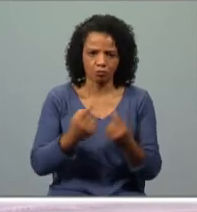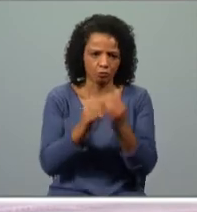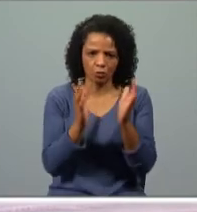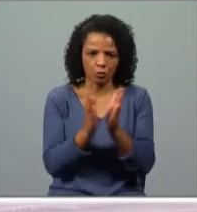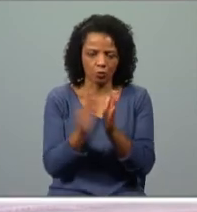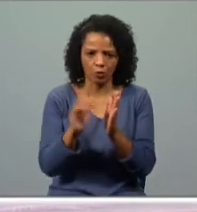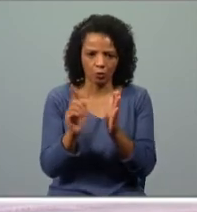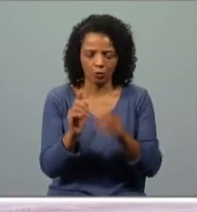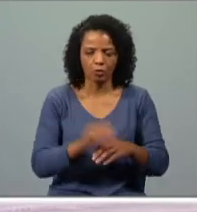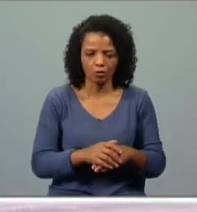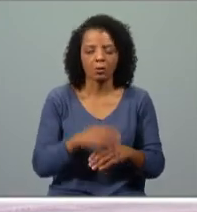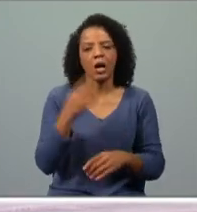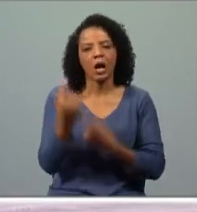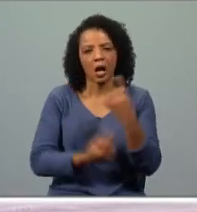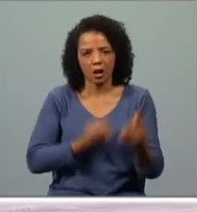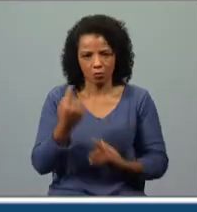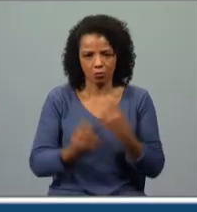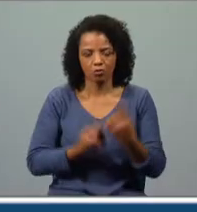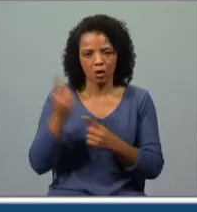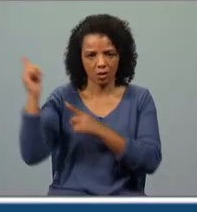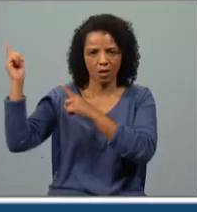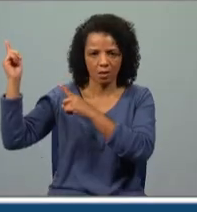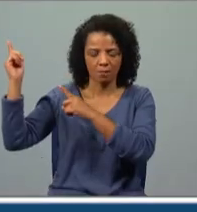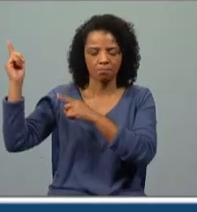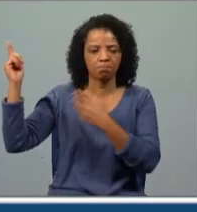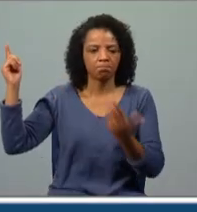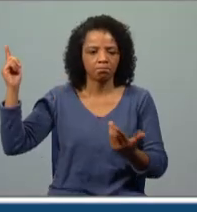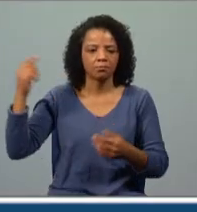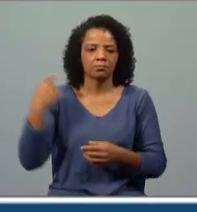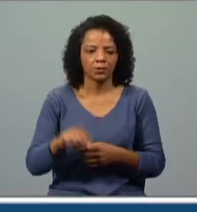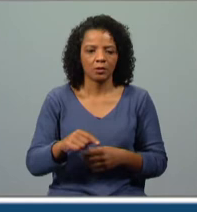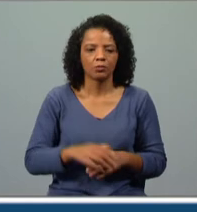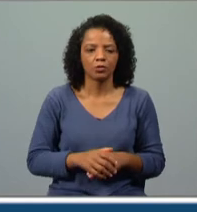todos os pronomes indefinidos mas podemos ver que temos os pronomes 所有不定代詞，但我們可以看到我們有代詞